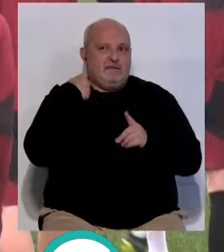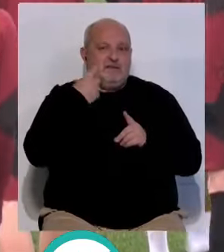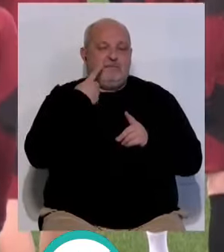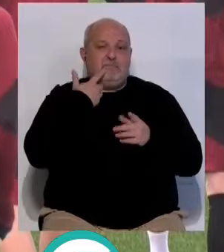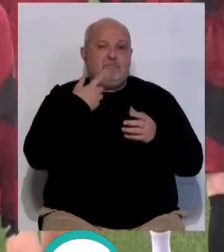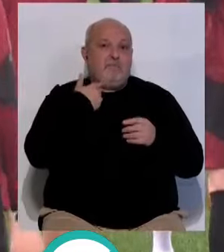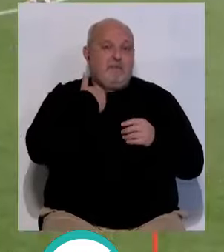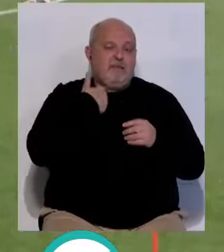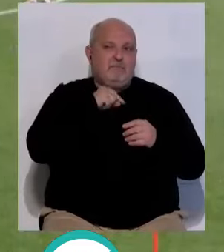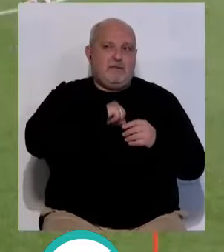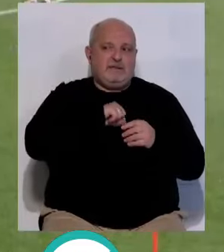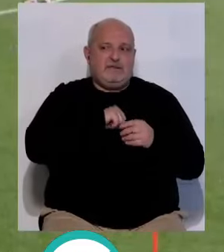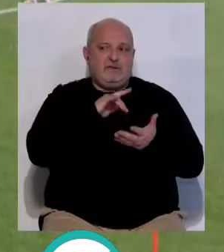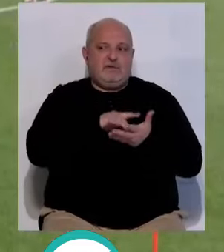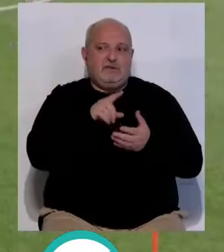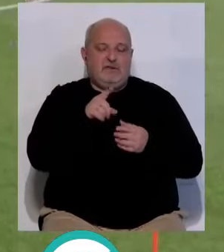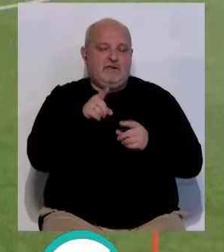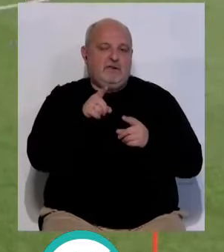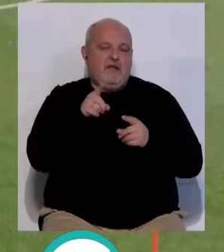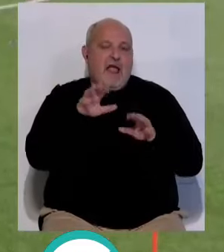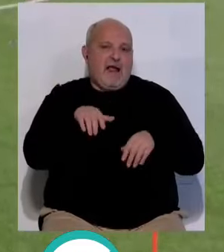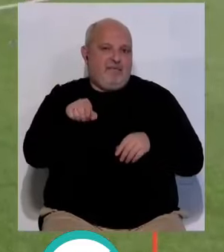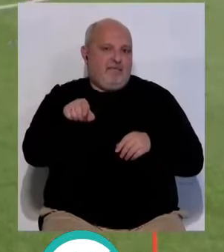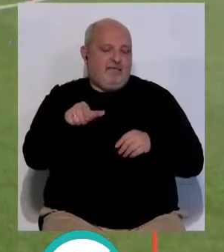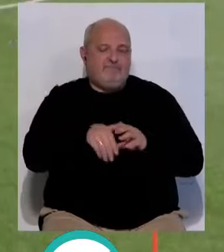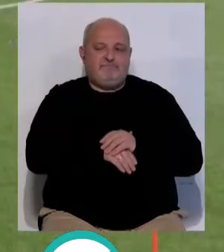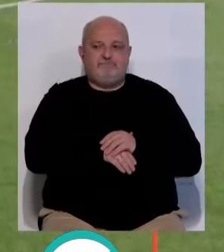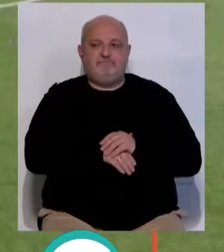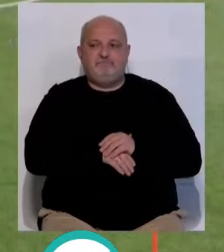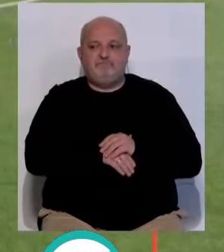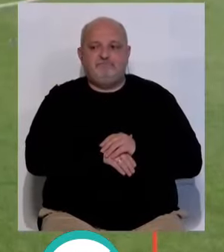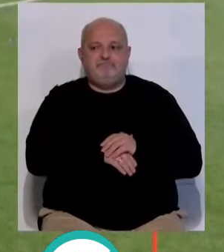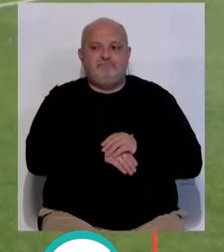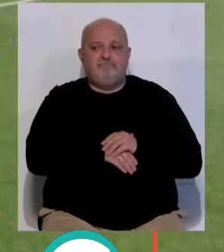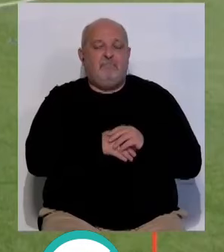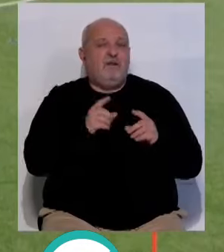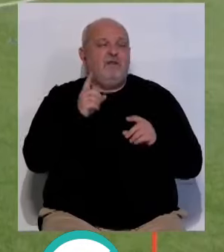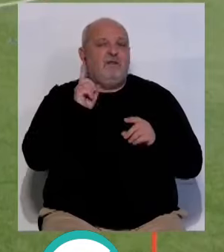partido va a salir muy tocado y en este caso lo ha tocado al cadi que no solamente sale mal del